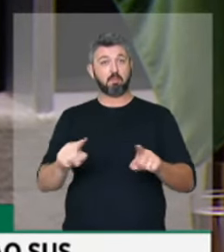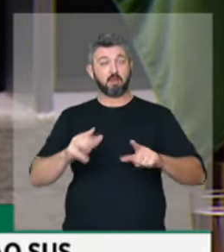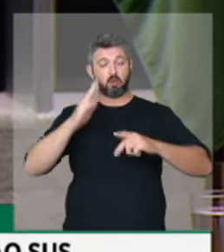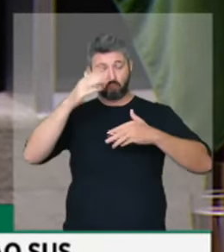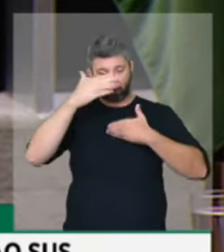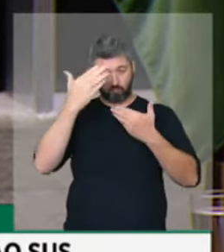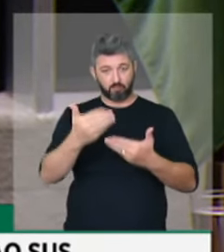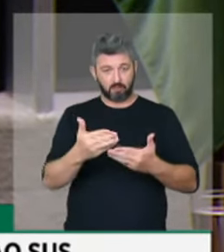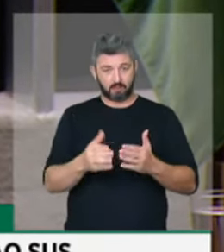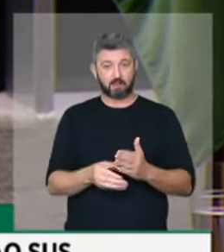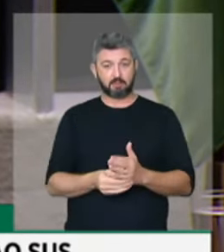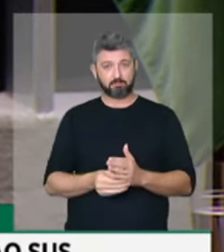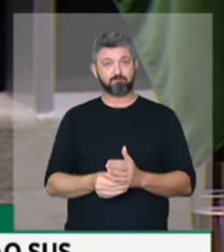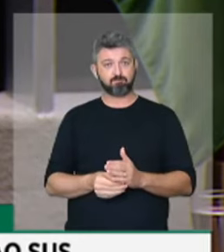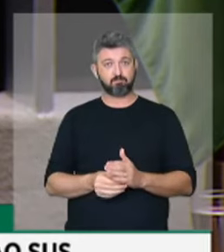BRASILEIRO A ESSE HERÓI QUE